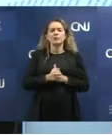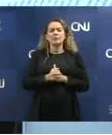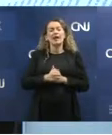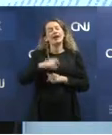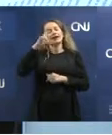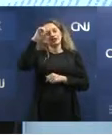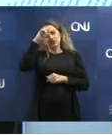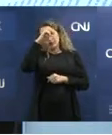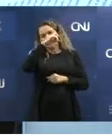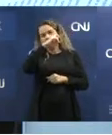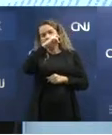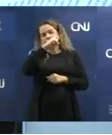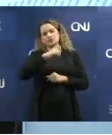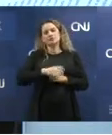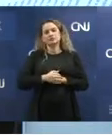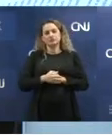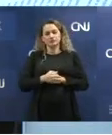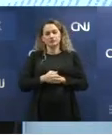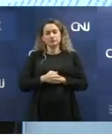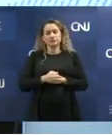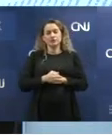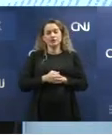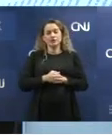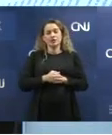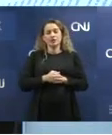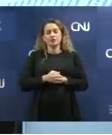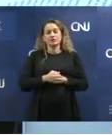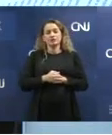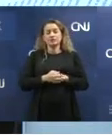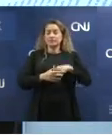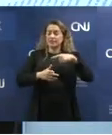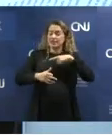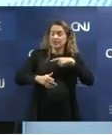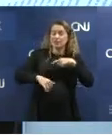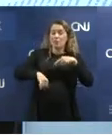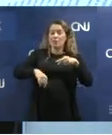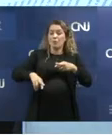entender alguma responsabilidade por um excesso de prazo